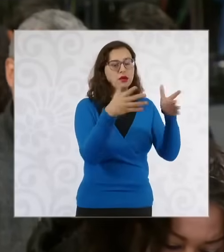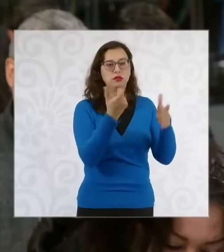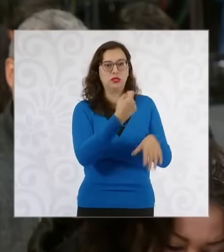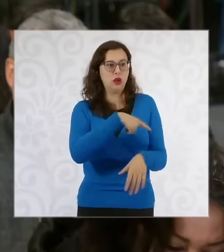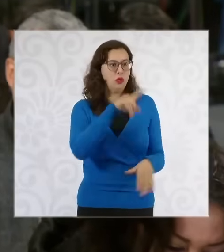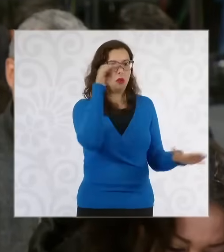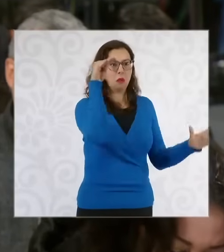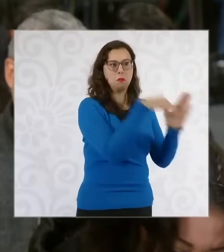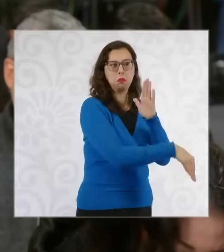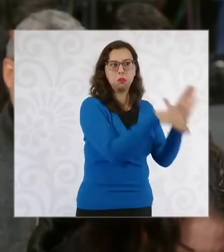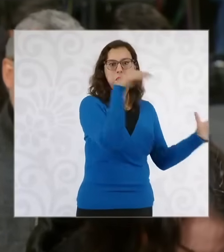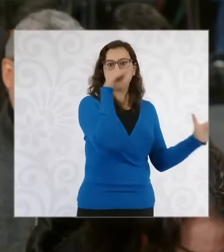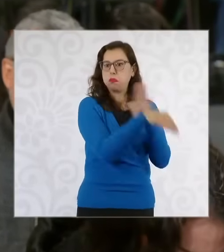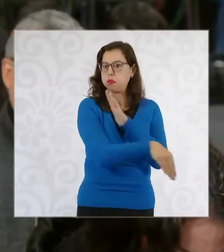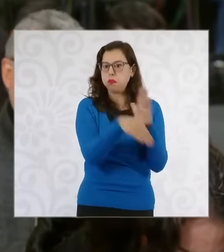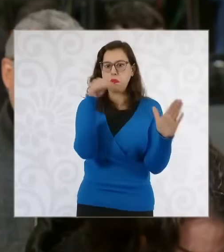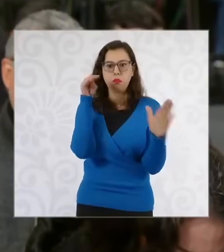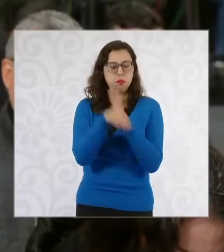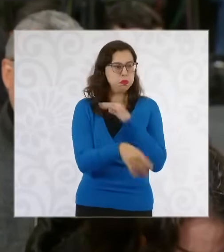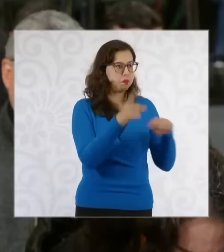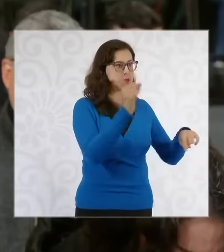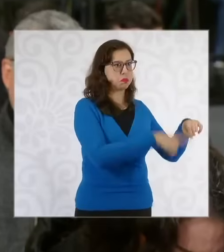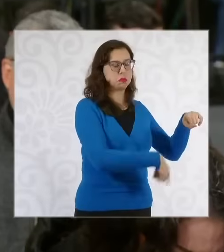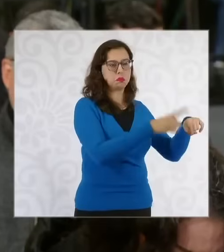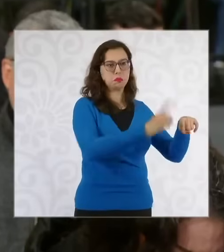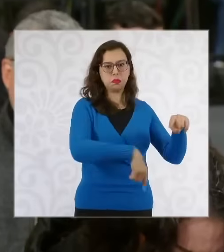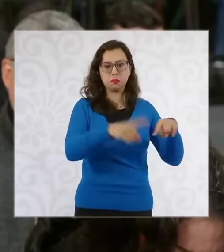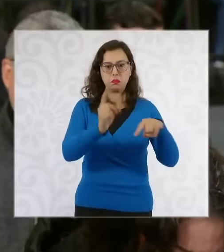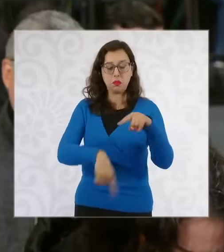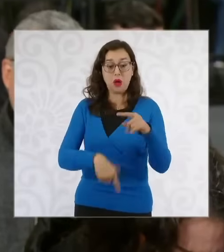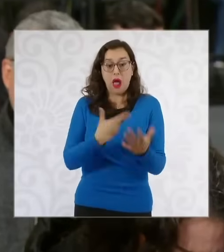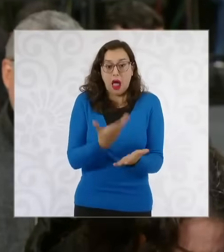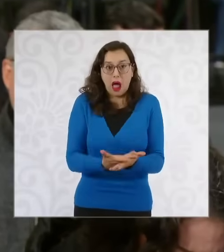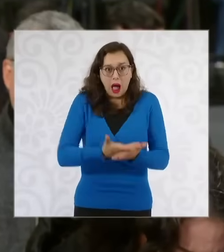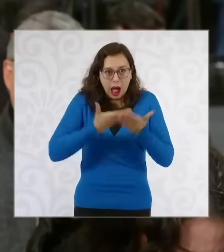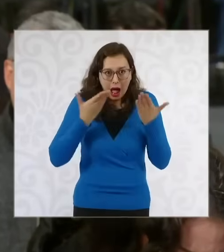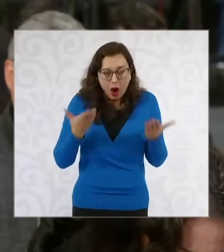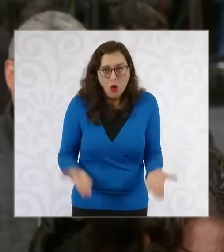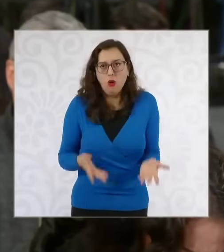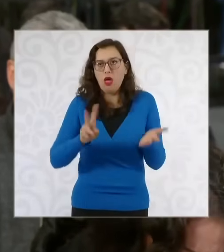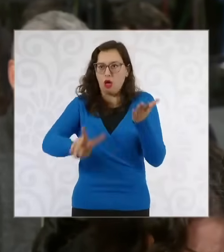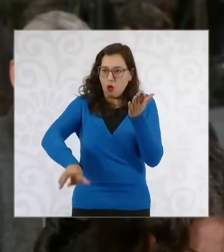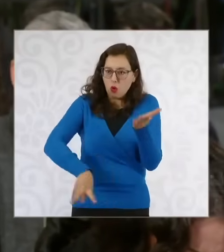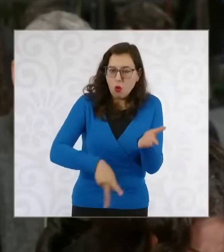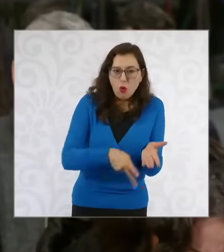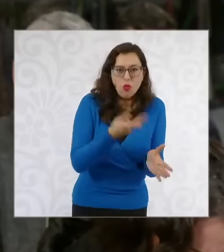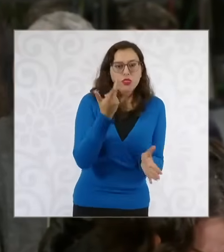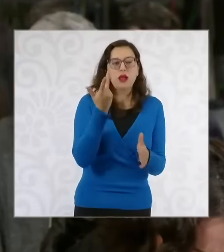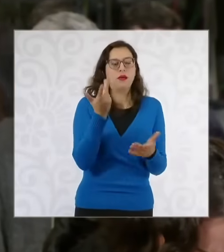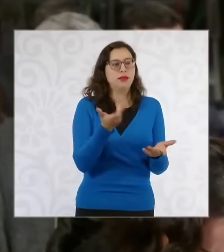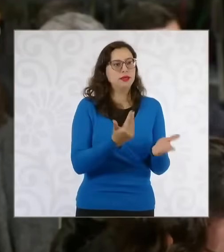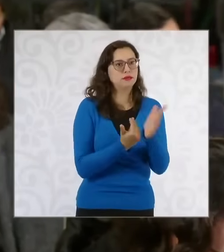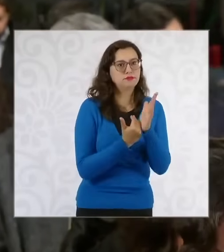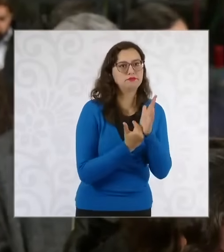viendo que hay una recuperación incluso esta cifra del del crecimiento de los 5 billones por